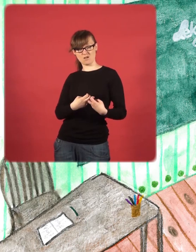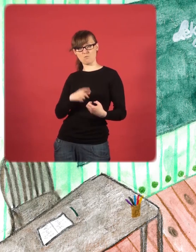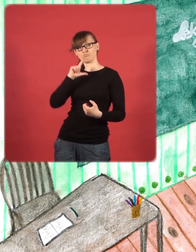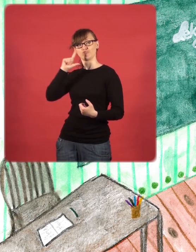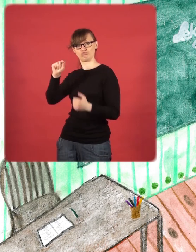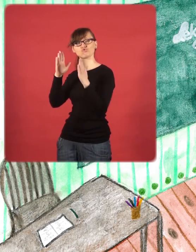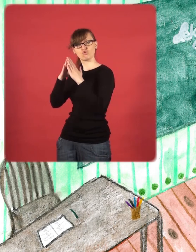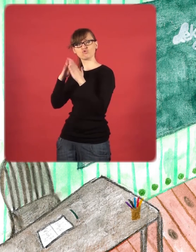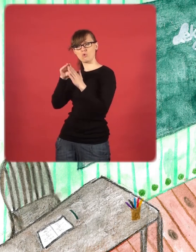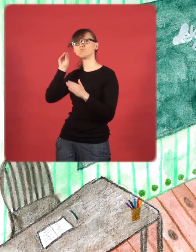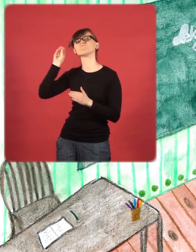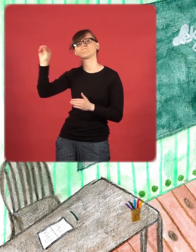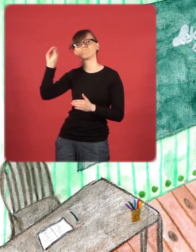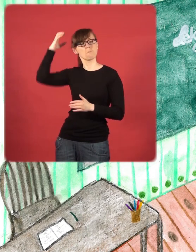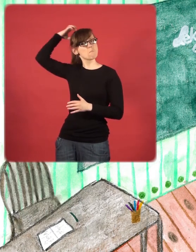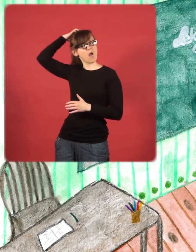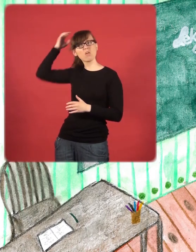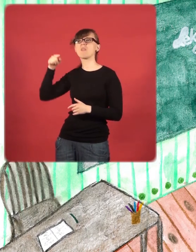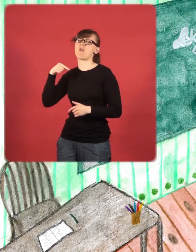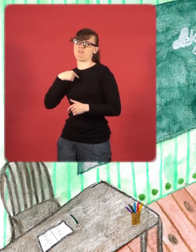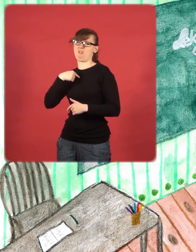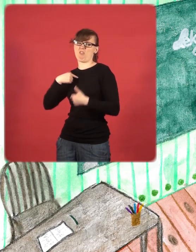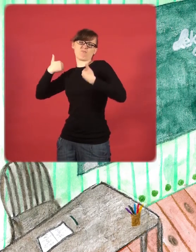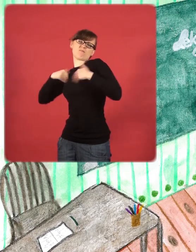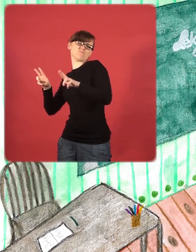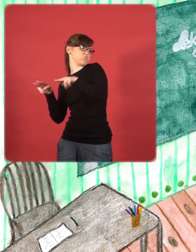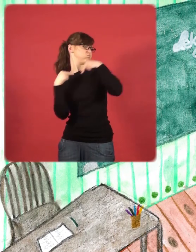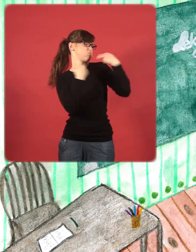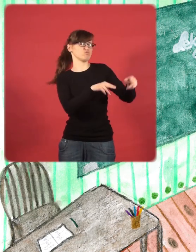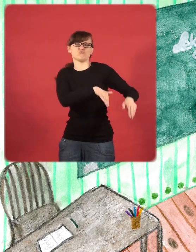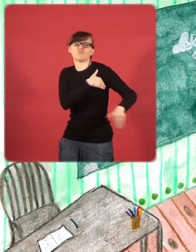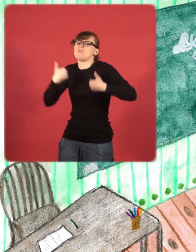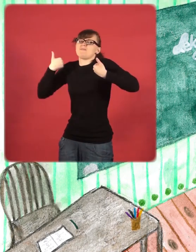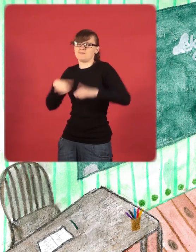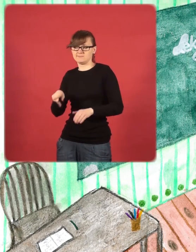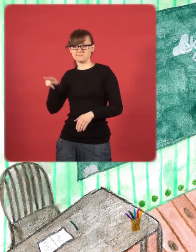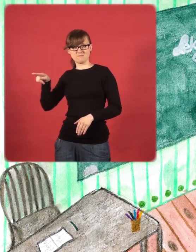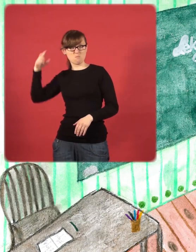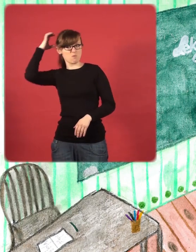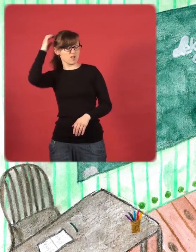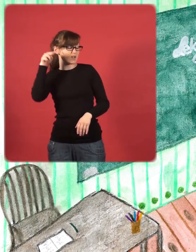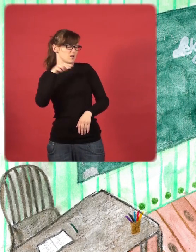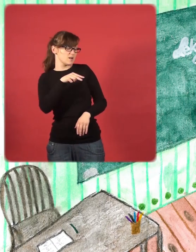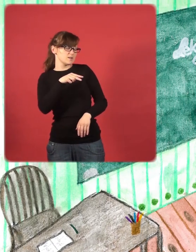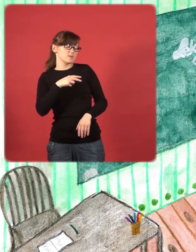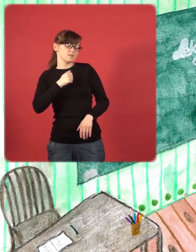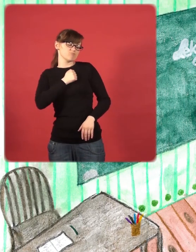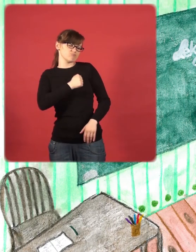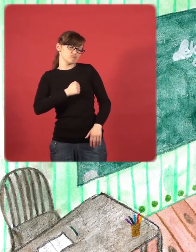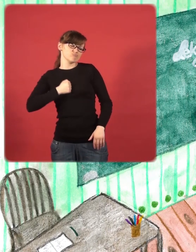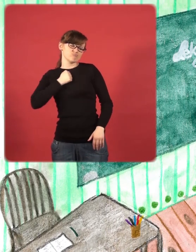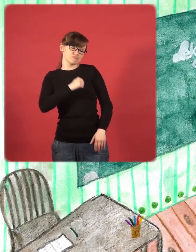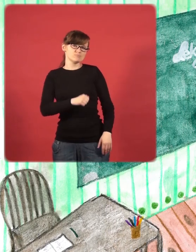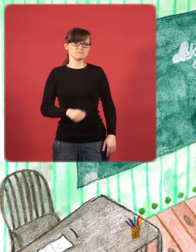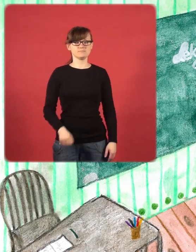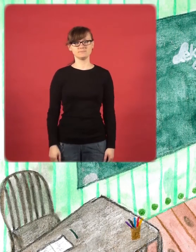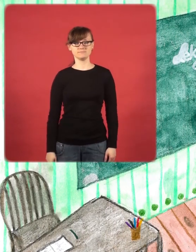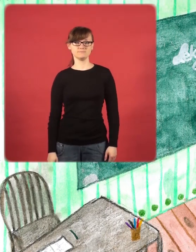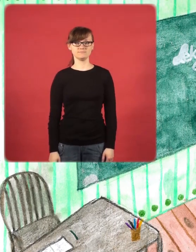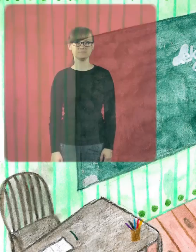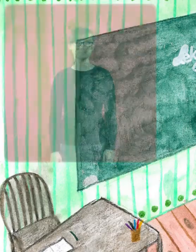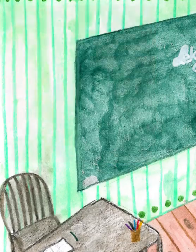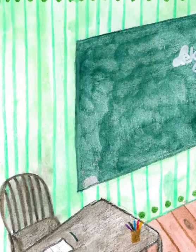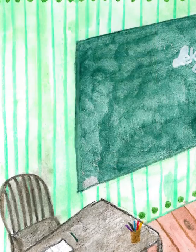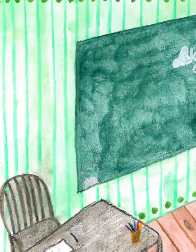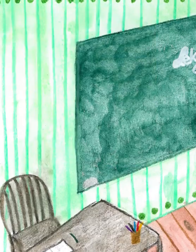Po powrocie na Zielone Wzgórze oświadczyła Maryli, że stanowczo nie wróci do szkoły. Maryla była smutna.